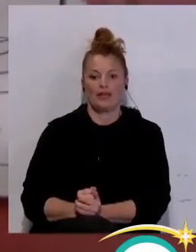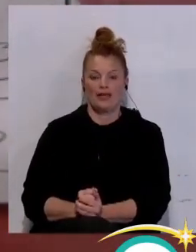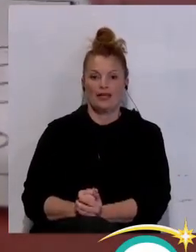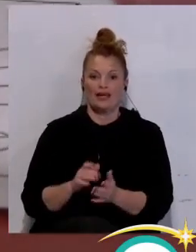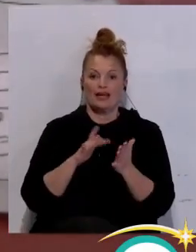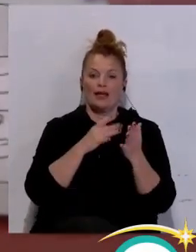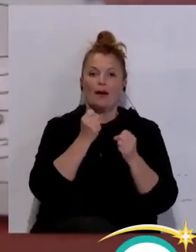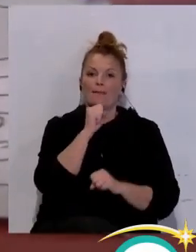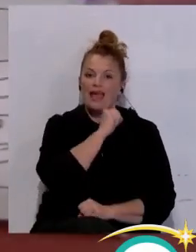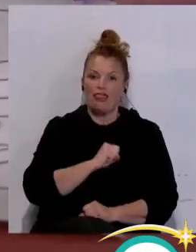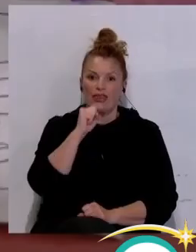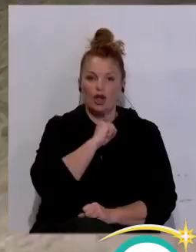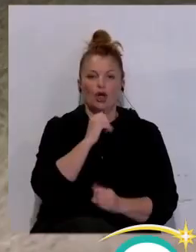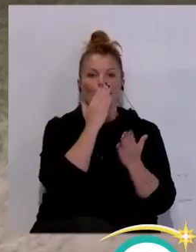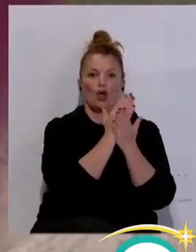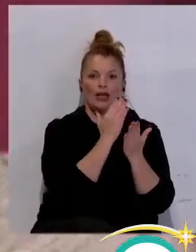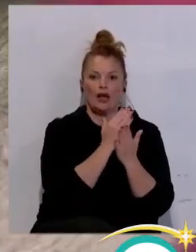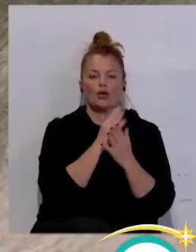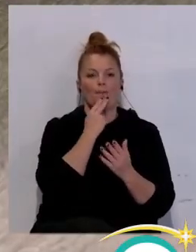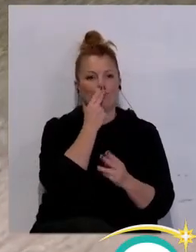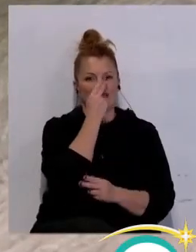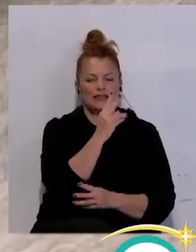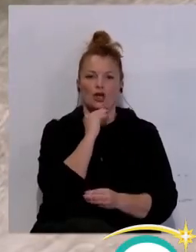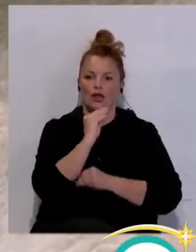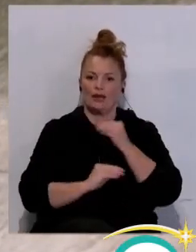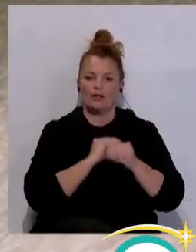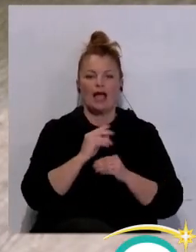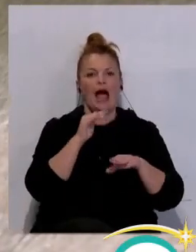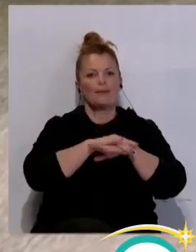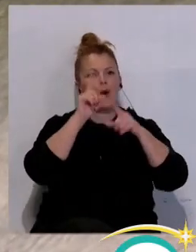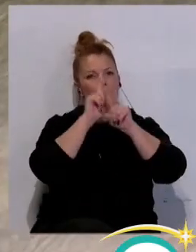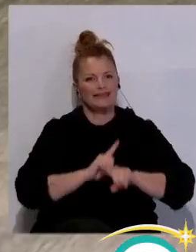villancicos en los Colegios visita de los Reyes Magos y los amigos invisibles entre compañeros